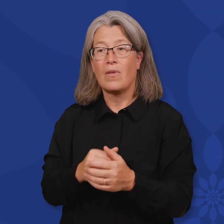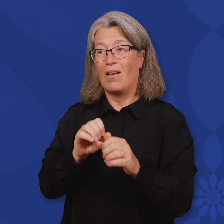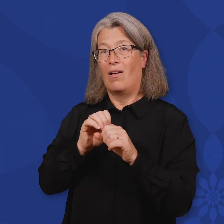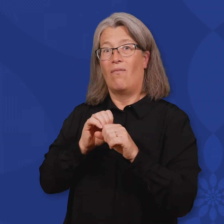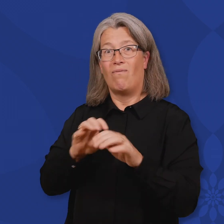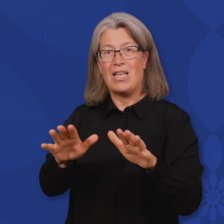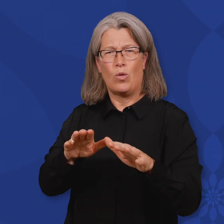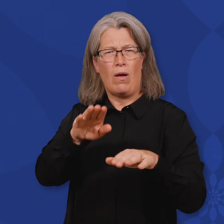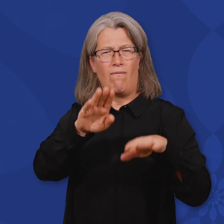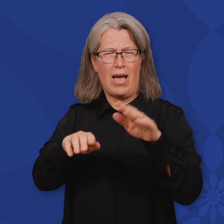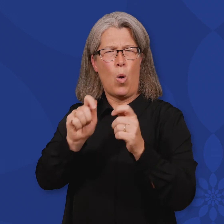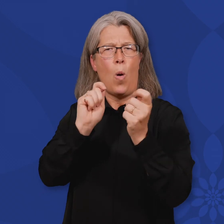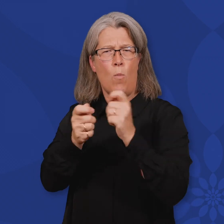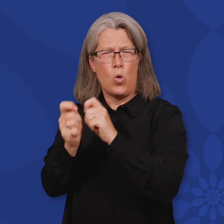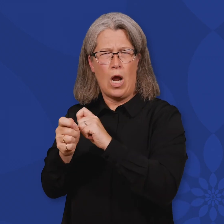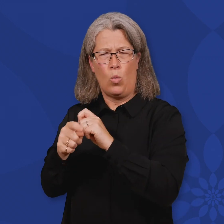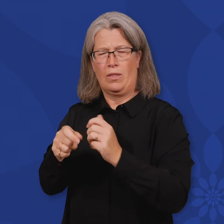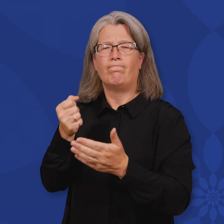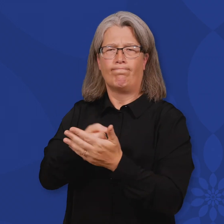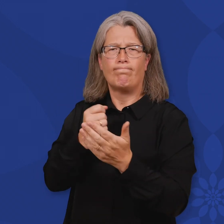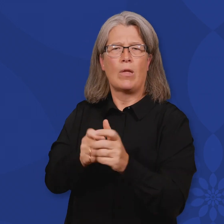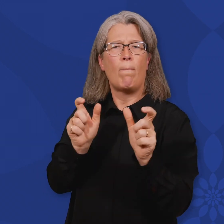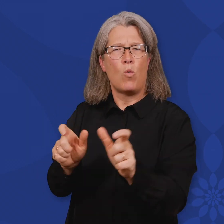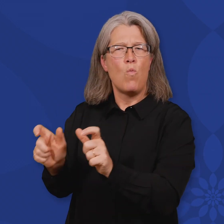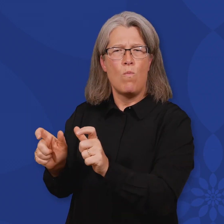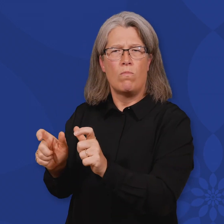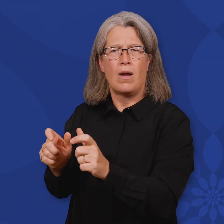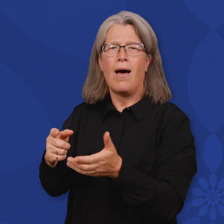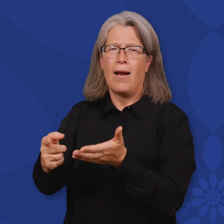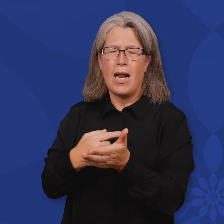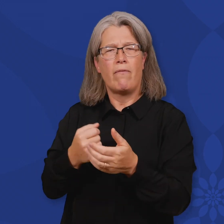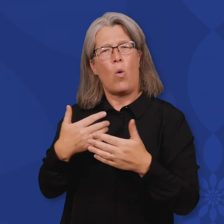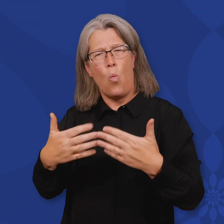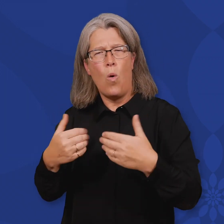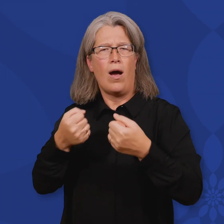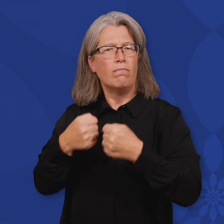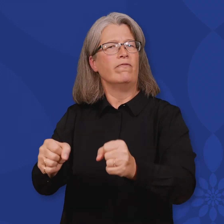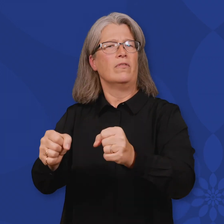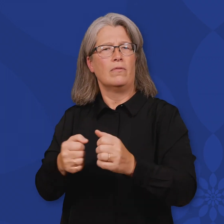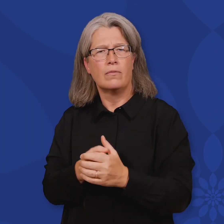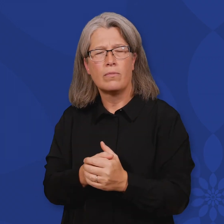Bekämpningen av virusvarianterna kräver effektiva åtgärder.